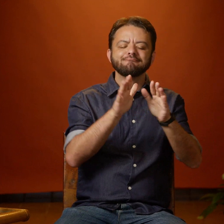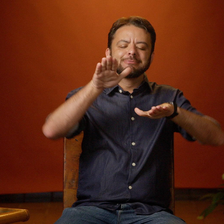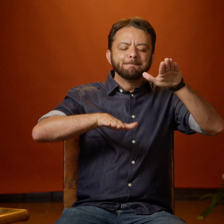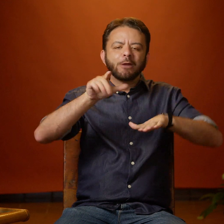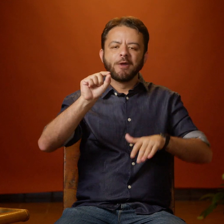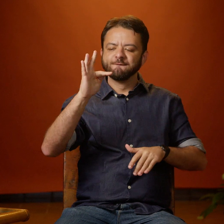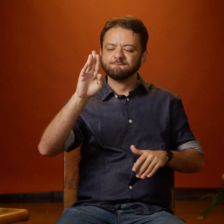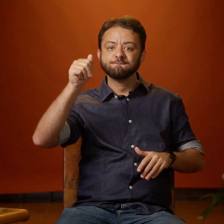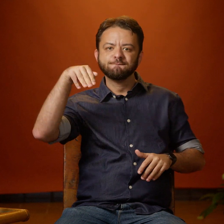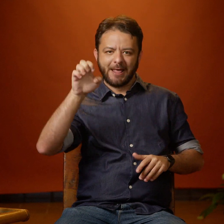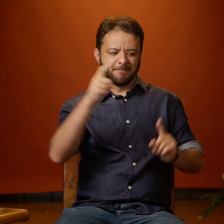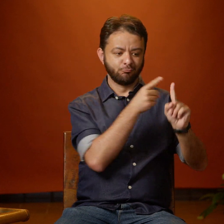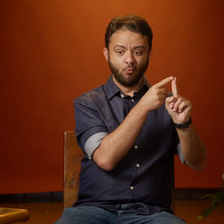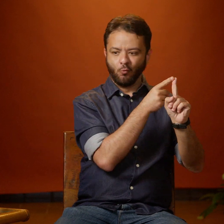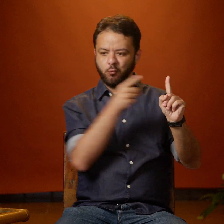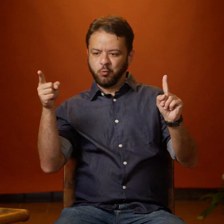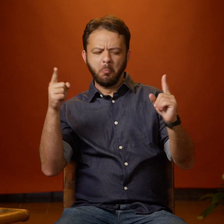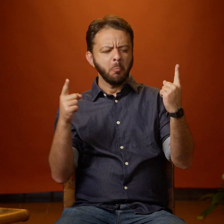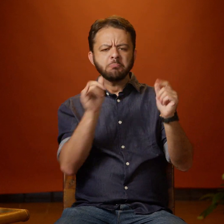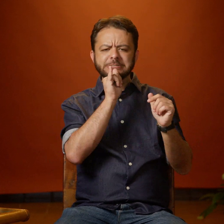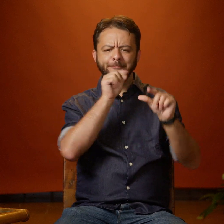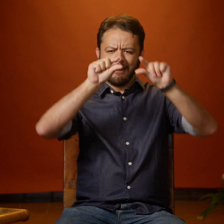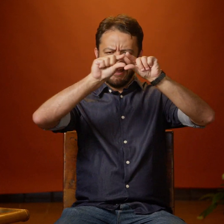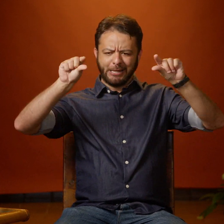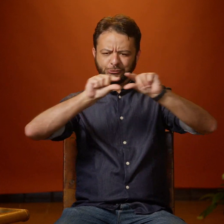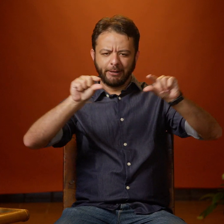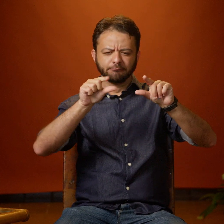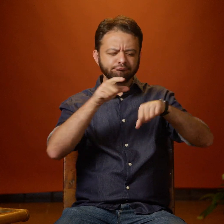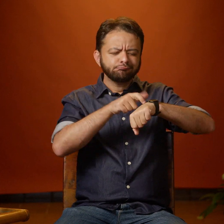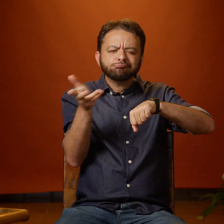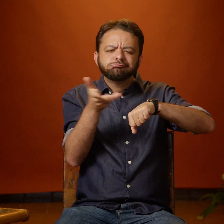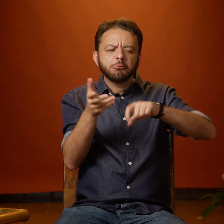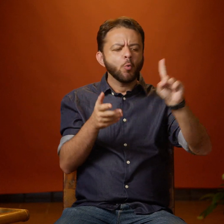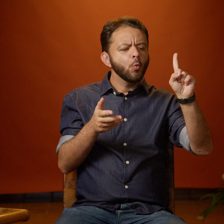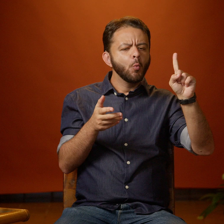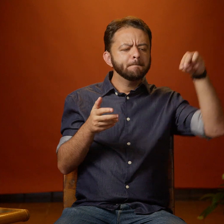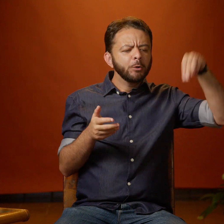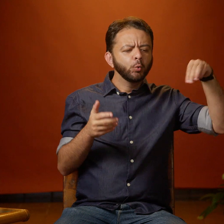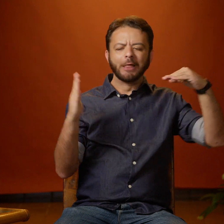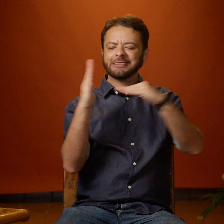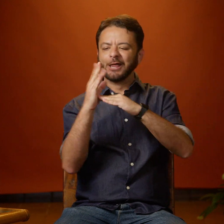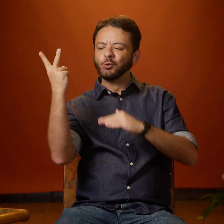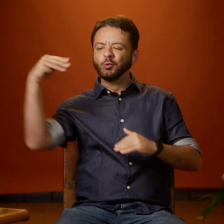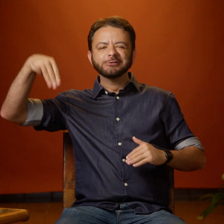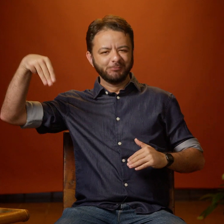e os nossos caracteres de 53 a 68 quando temos um texto com mais de 180 PPM